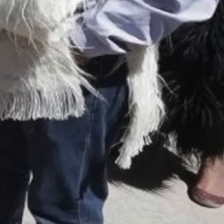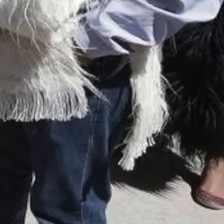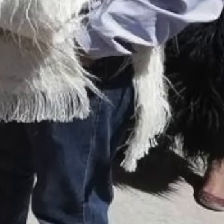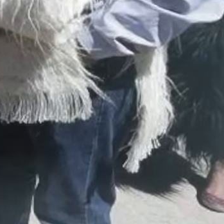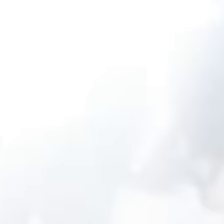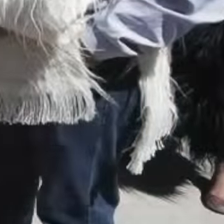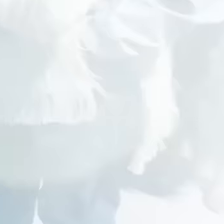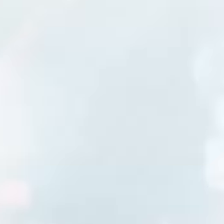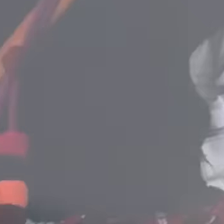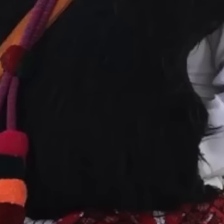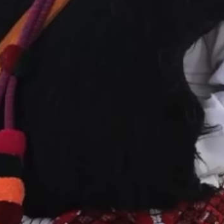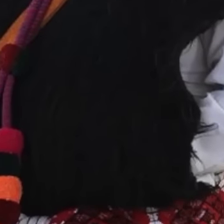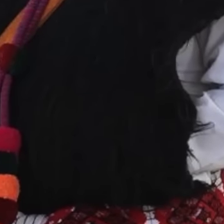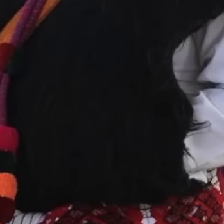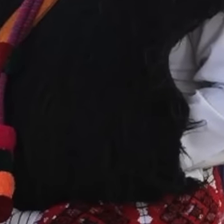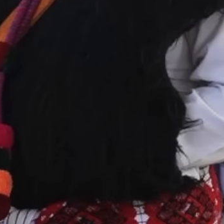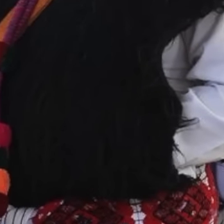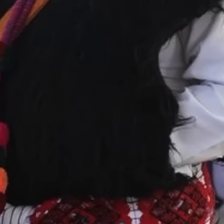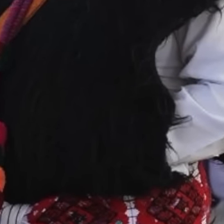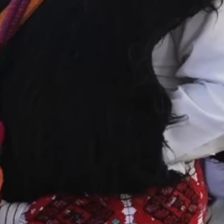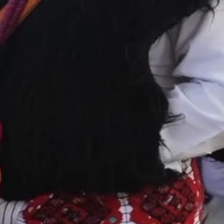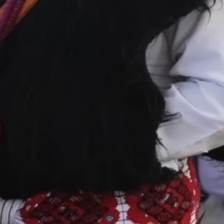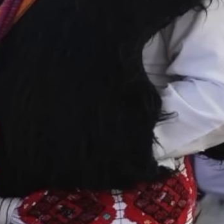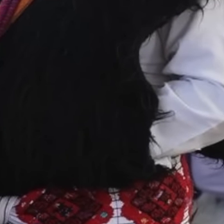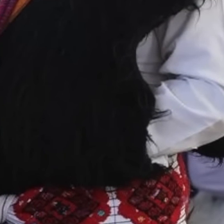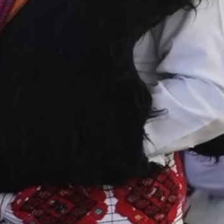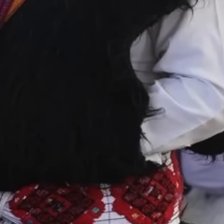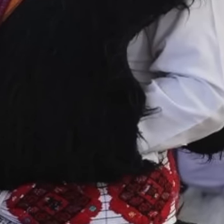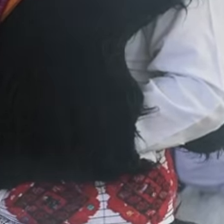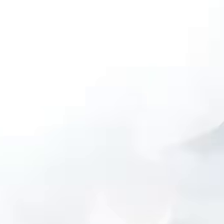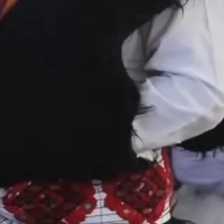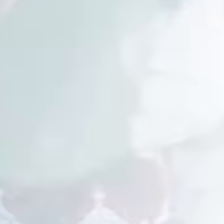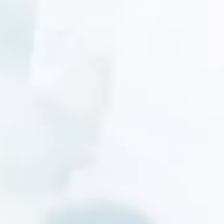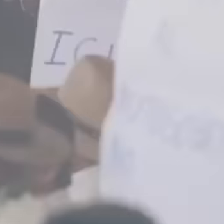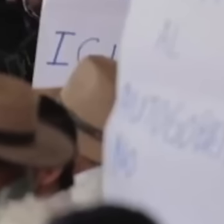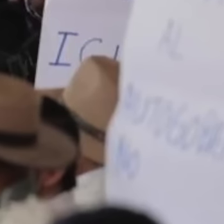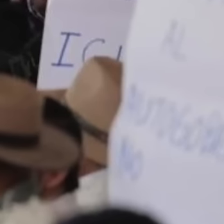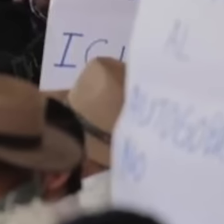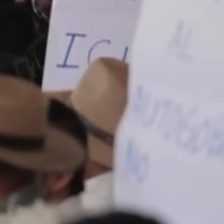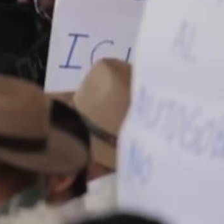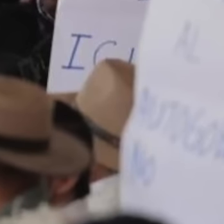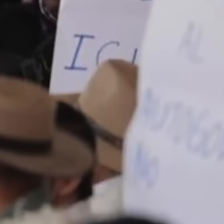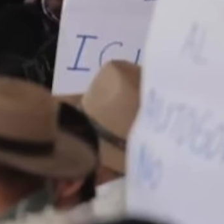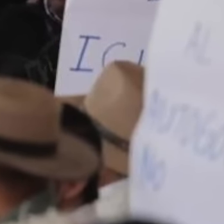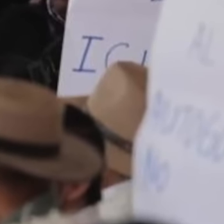poder judicial está rompiendo barreras físicas y sociales. Esto no es solo una sesión fuera de la